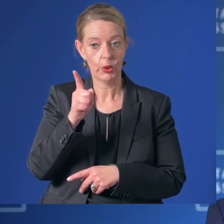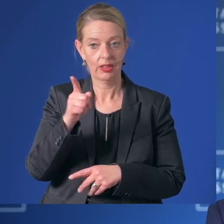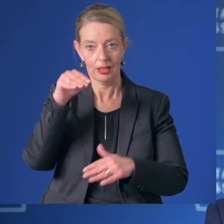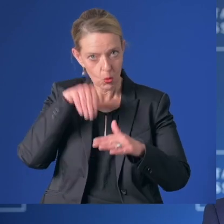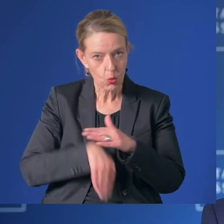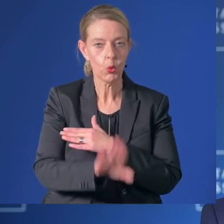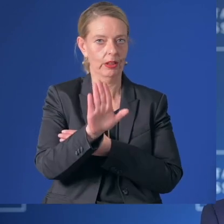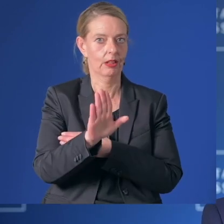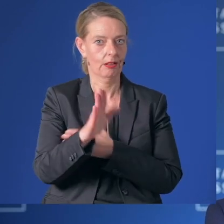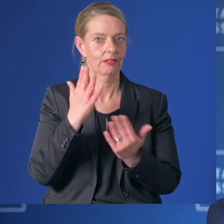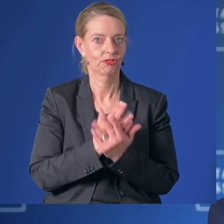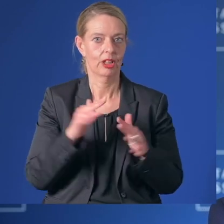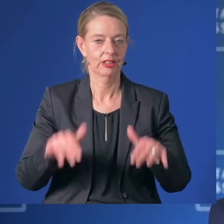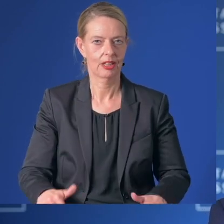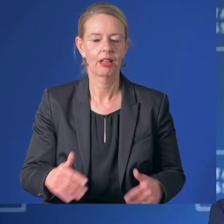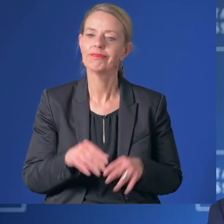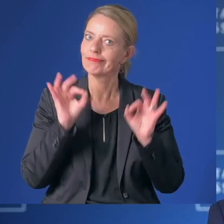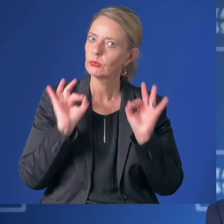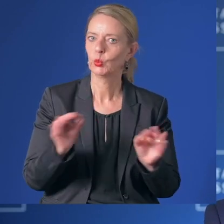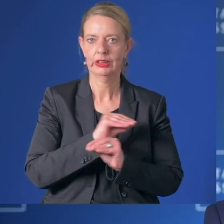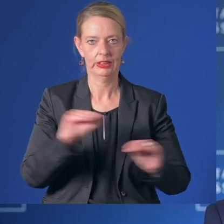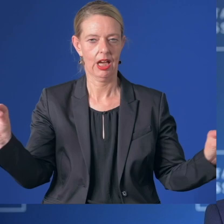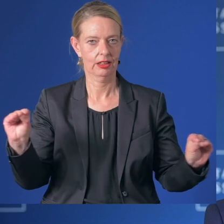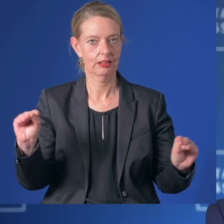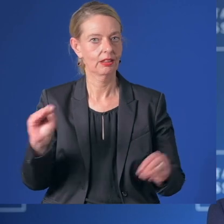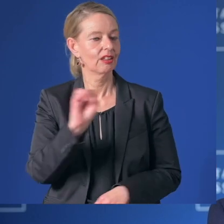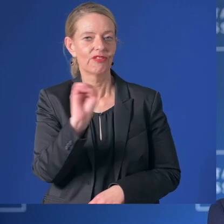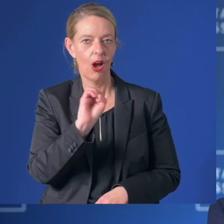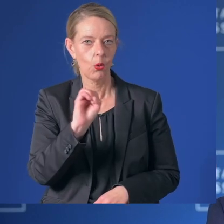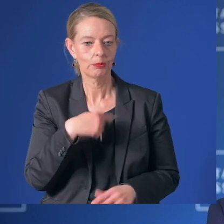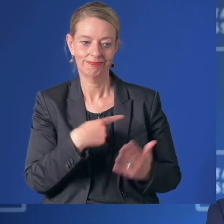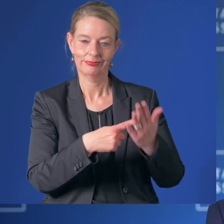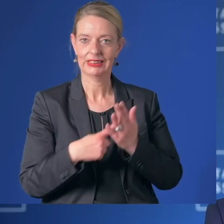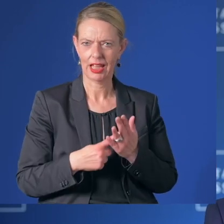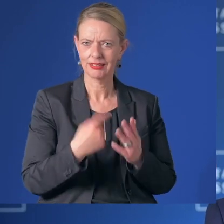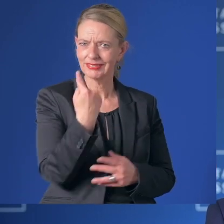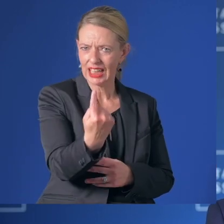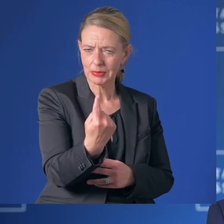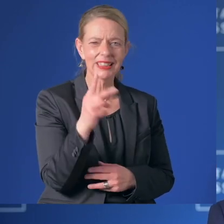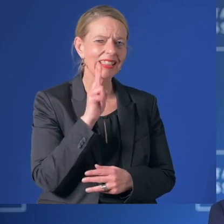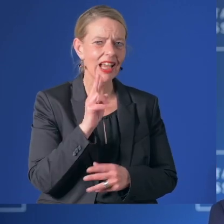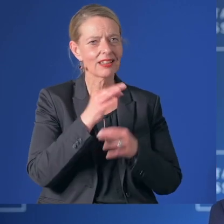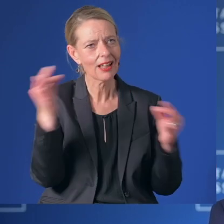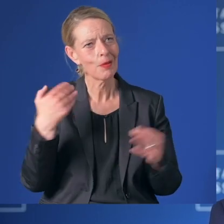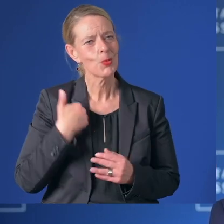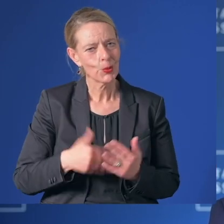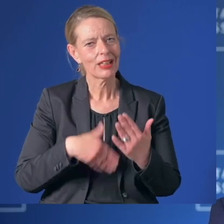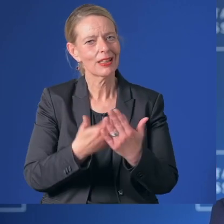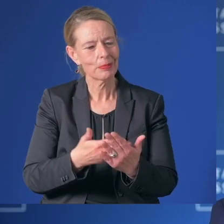einhundert. Das ist eine gute Nachricht, denn es zeigt uns, dass Sie jeden Tag dazu beitragen, dass wir hoffentlich